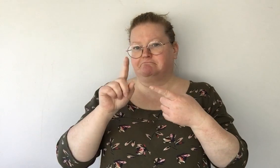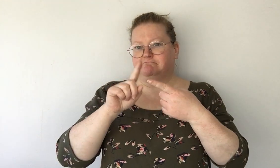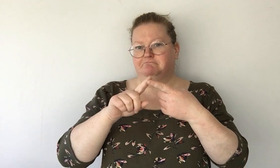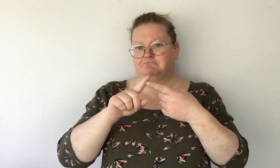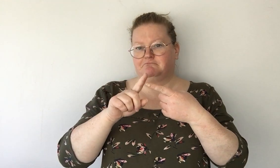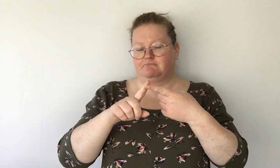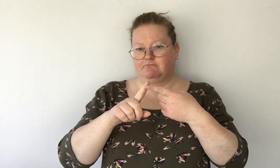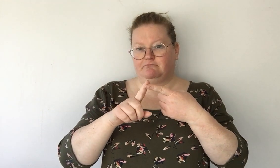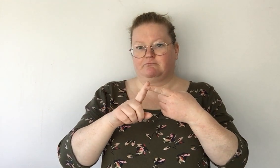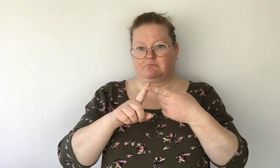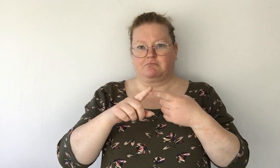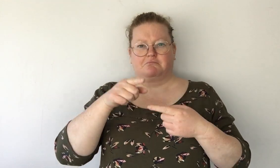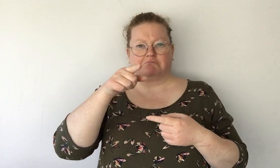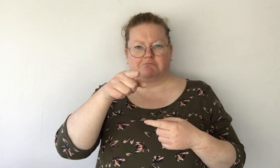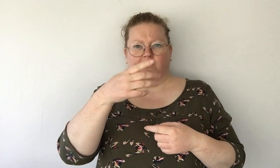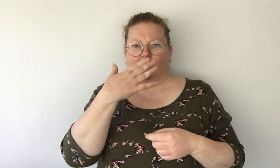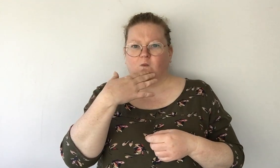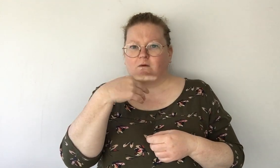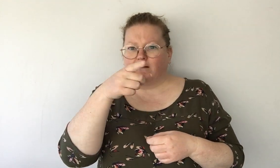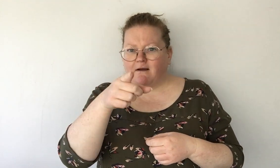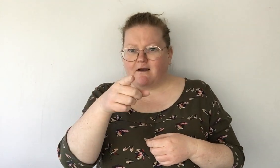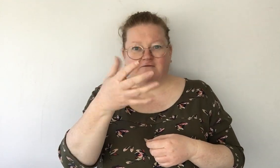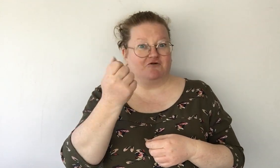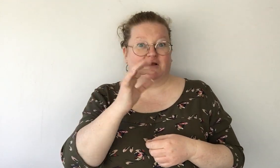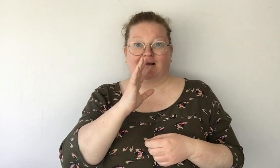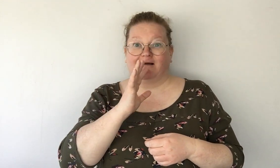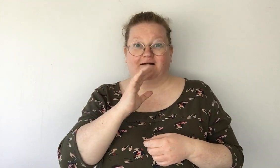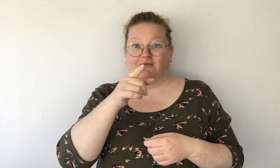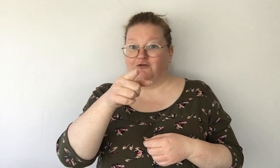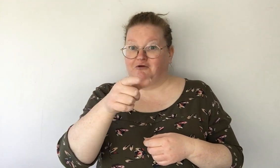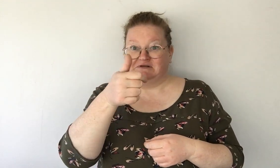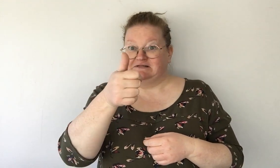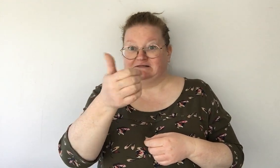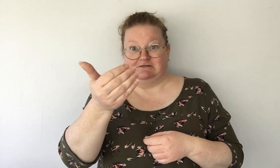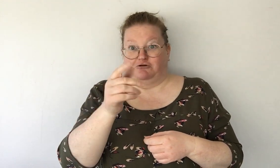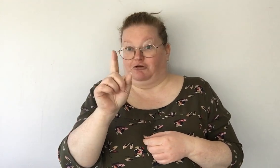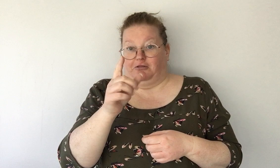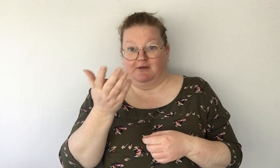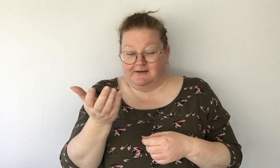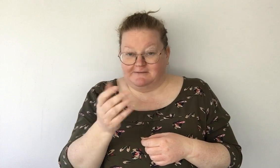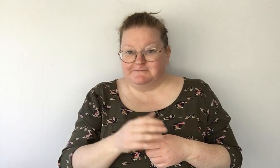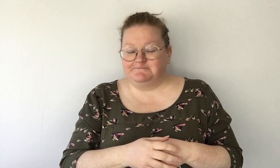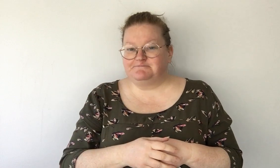Ensin sinua pyydetään kertomaan itsestäsi.